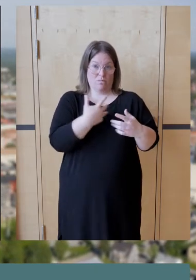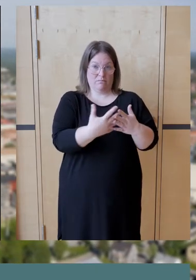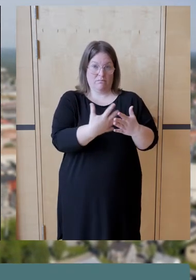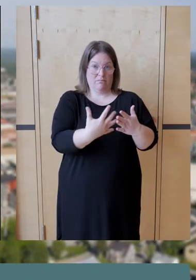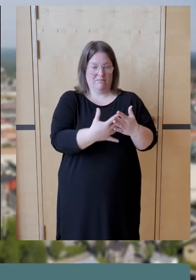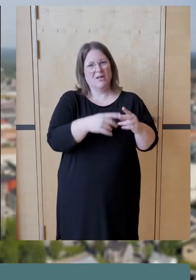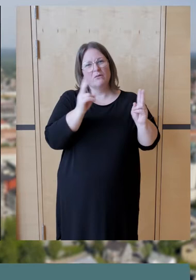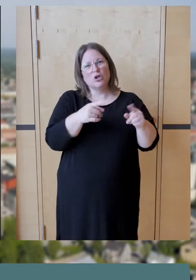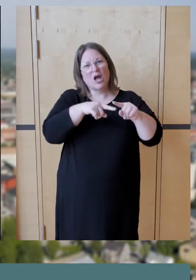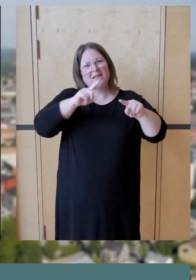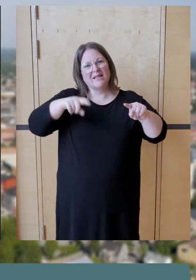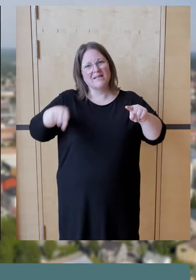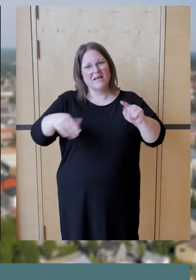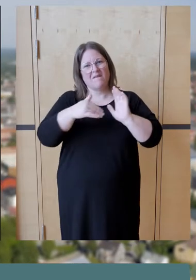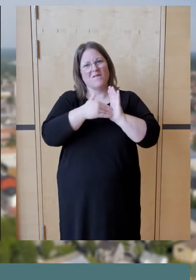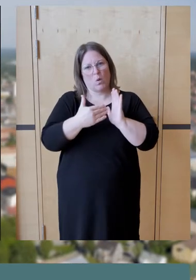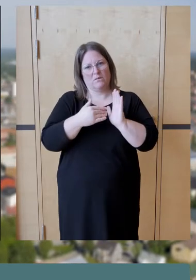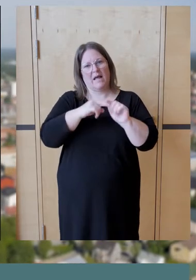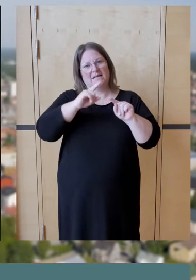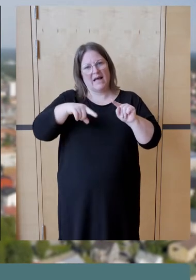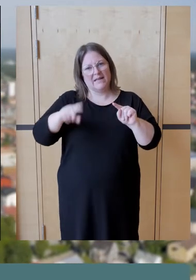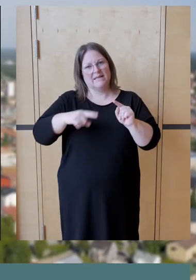Statistiska centralbyrå Visar att vi kommer att ha